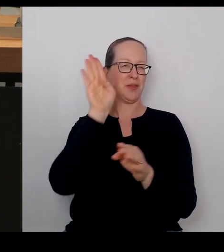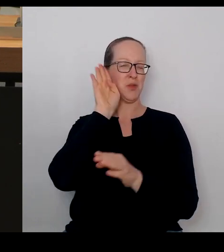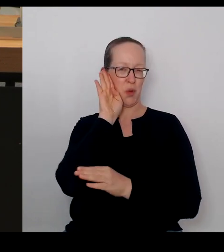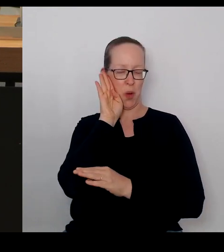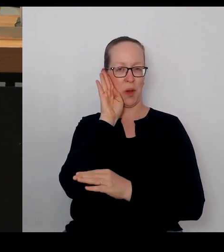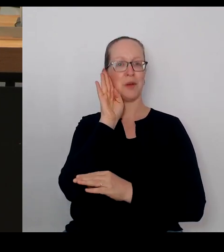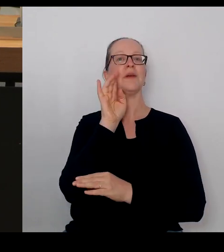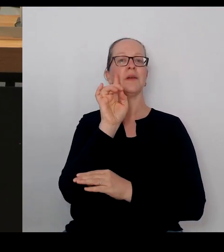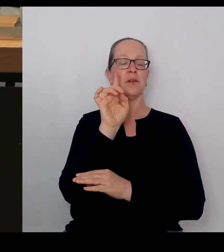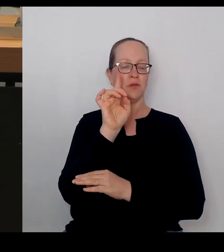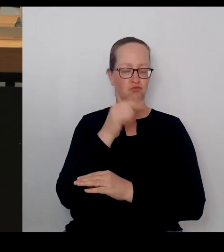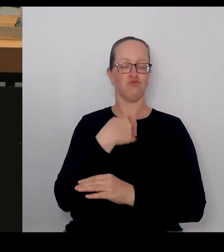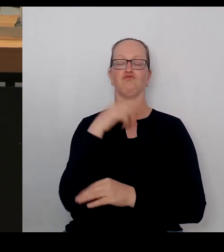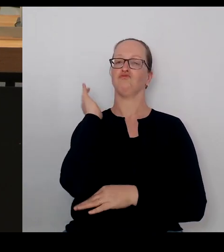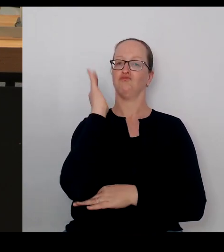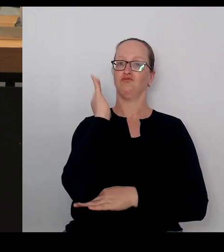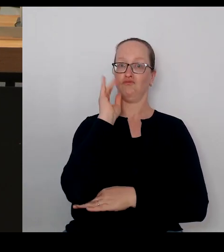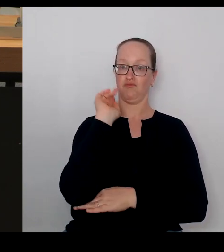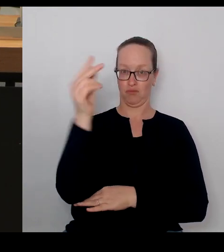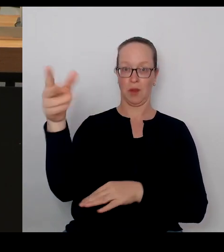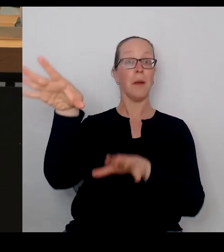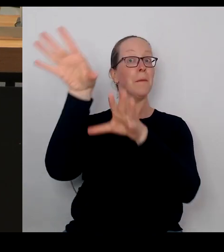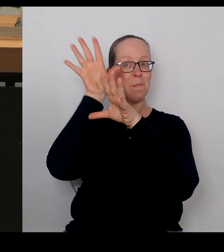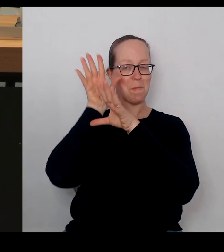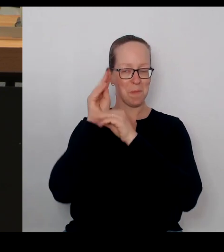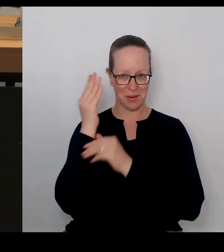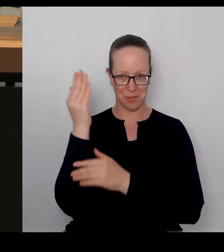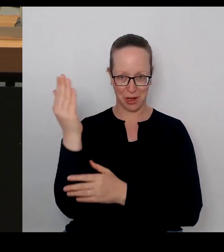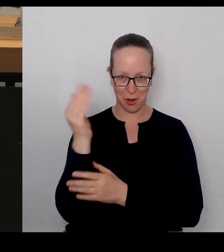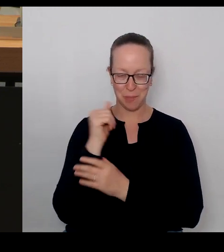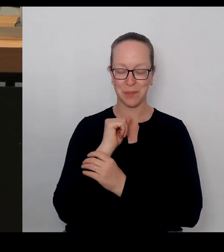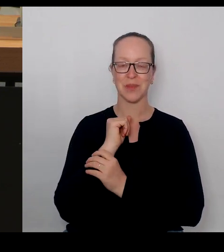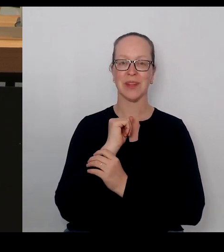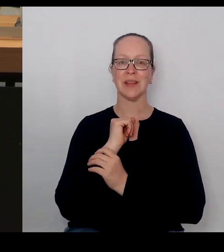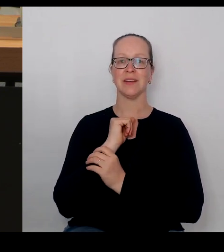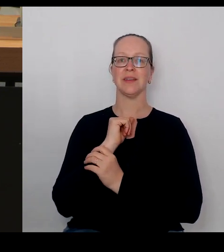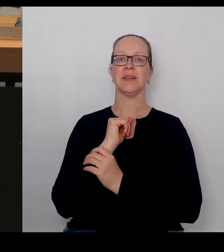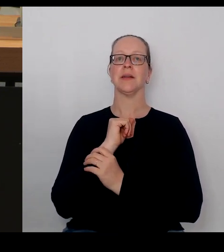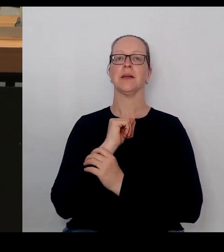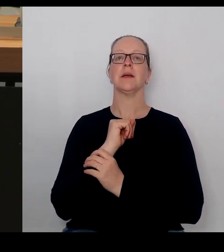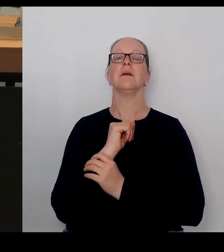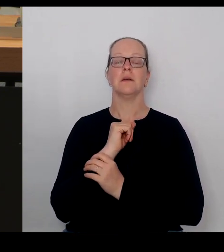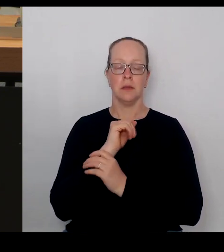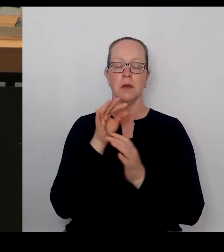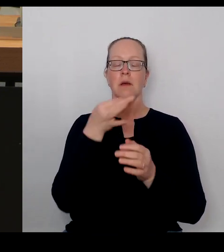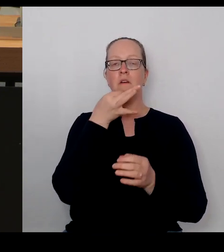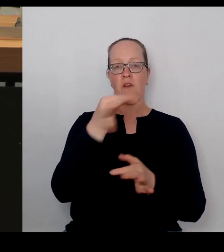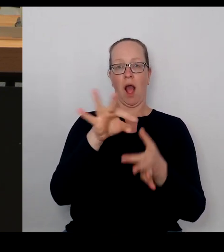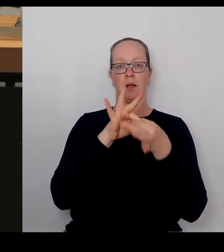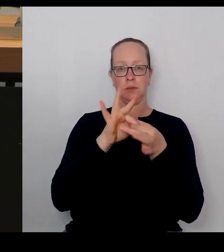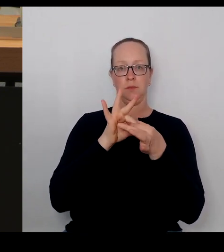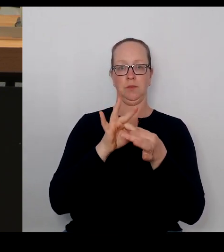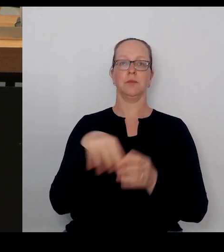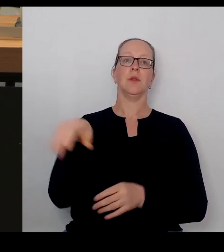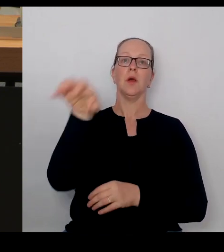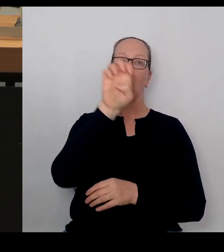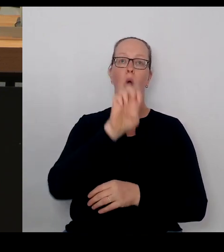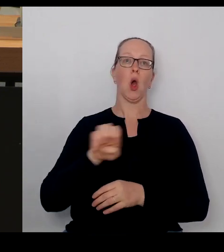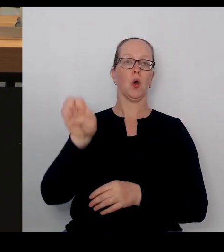Denn bei der Frage, ob das europäische Umweltrecht auch in Berlin gibt, gibt es ja durchaus unterschiedliche Auffassungen.